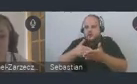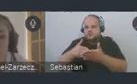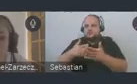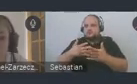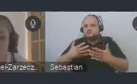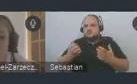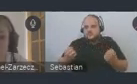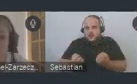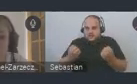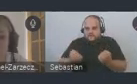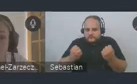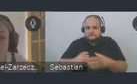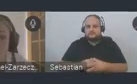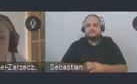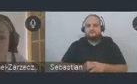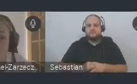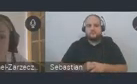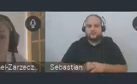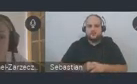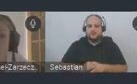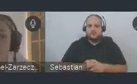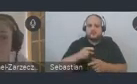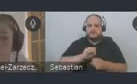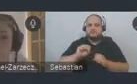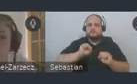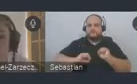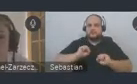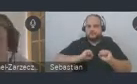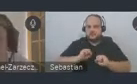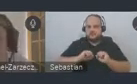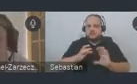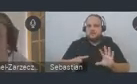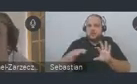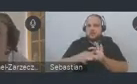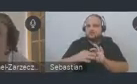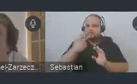Jest też tam zamieszczone takie ćwiczenie, by połączyć uczestników w trzy zespoły,